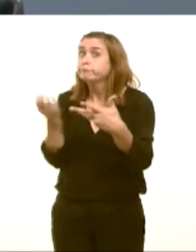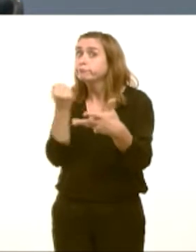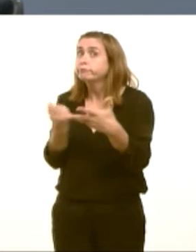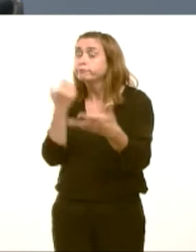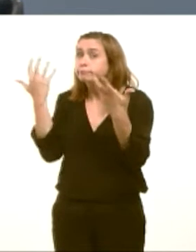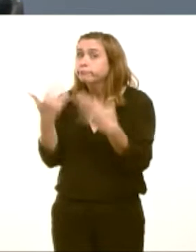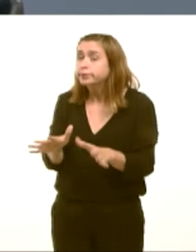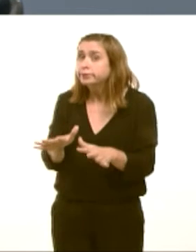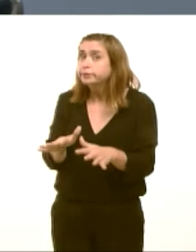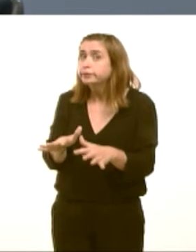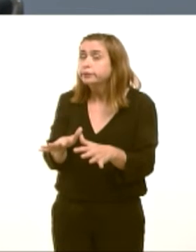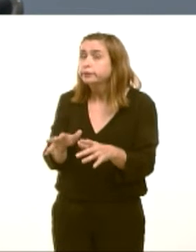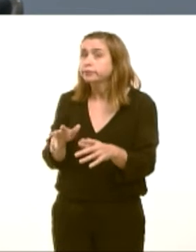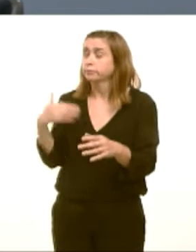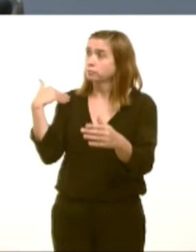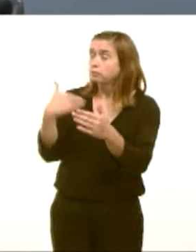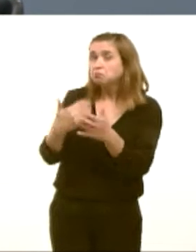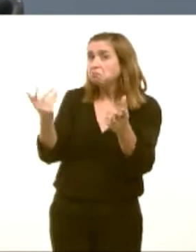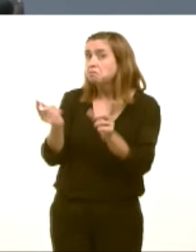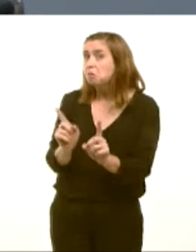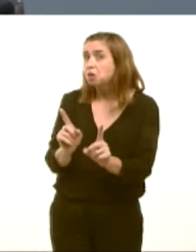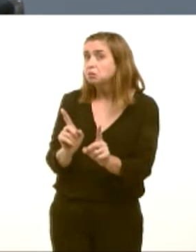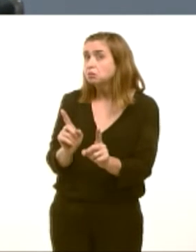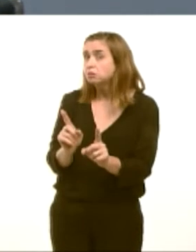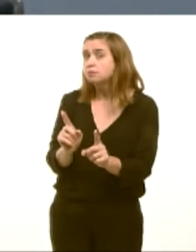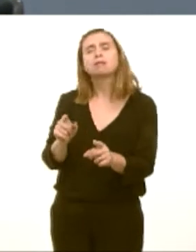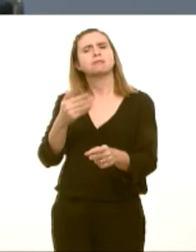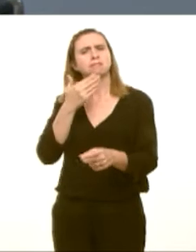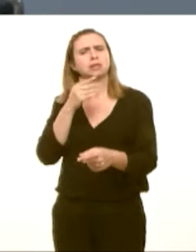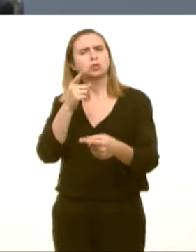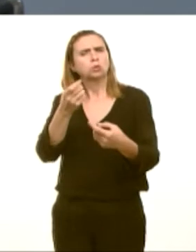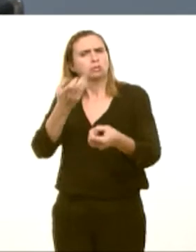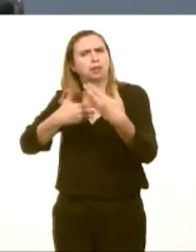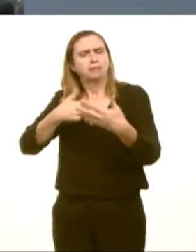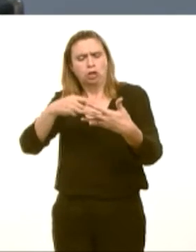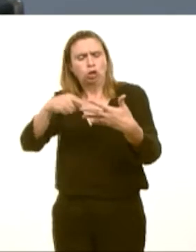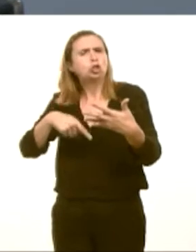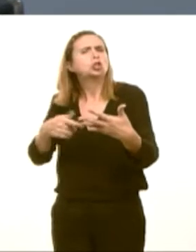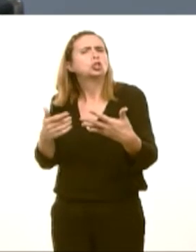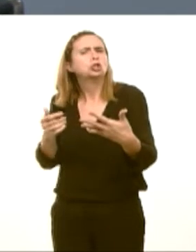Hefyd, a allwch chi ddweud wrthym ni pa argymhellion sydd bellach wedi cael eu gweithredu yn llawn